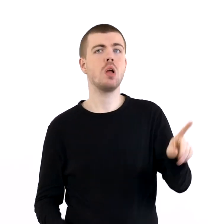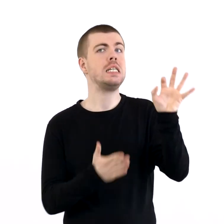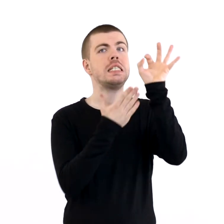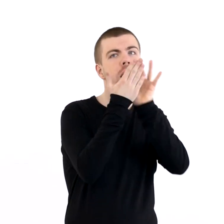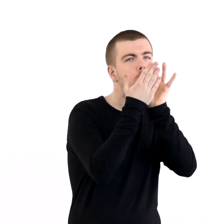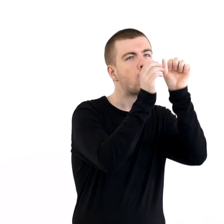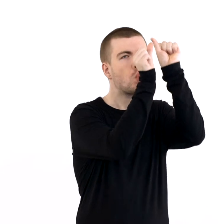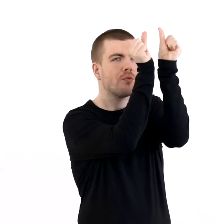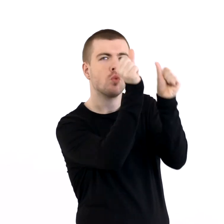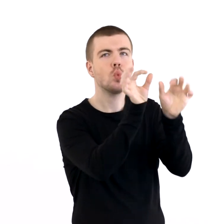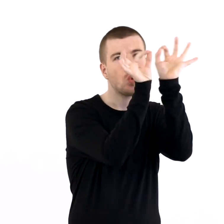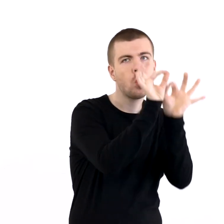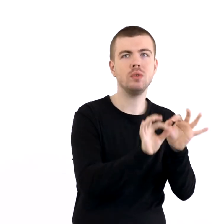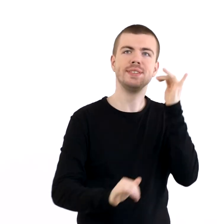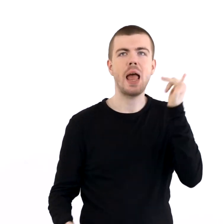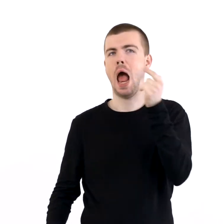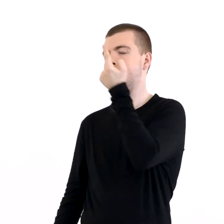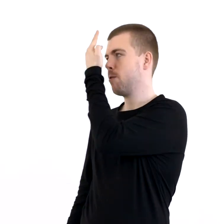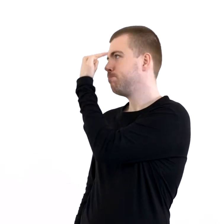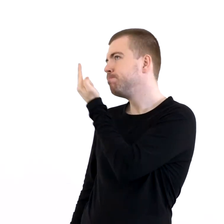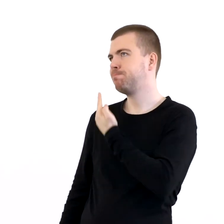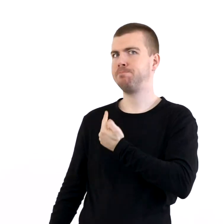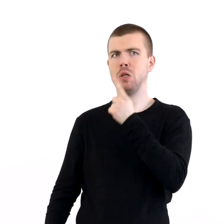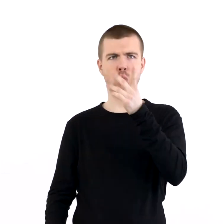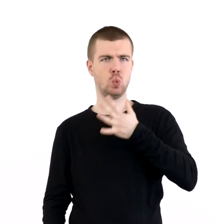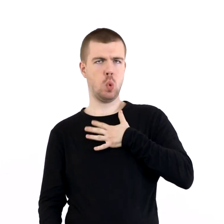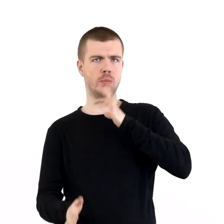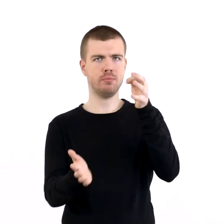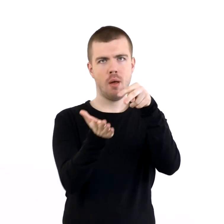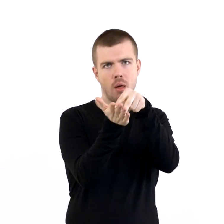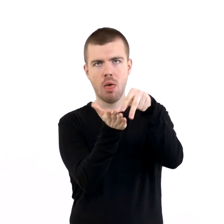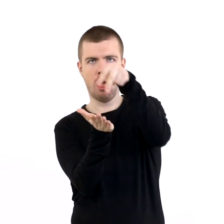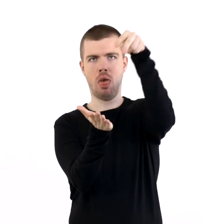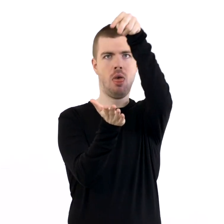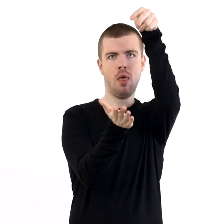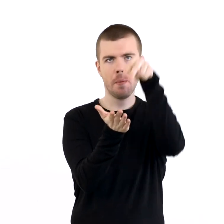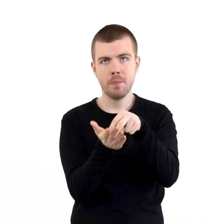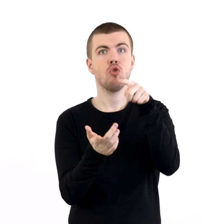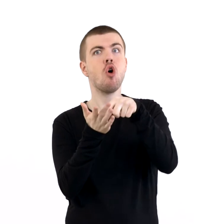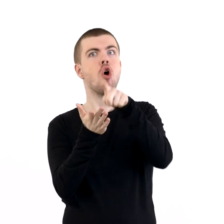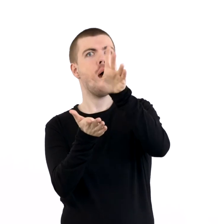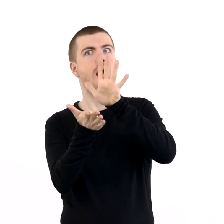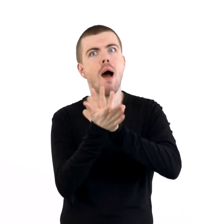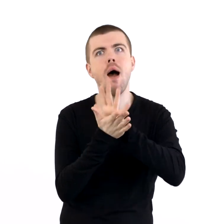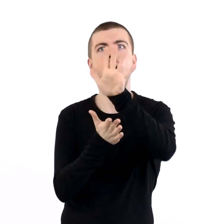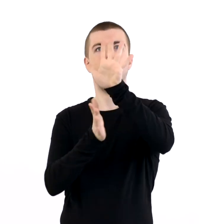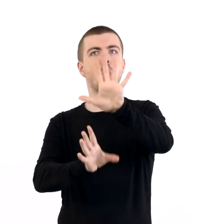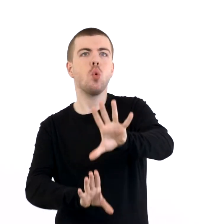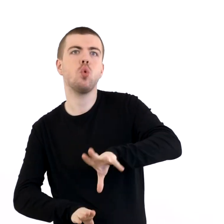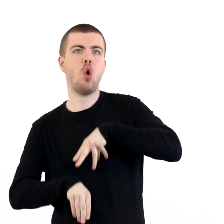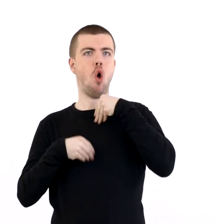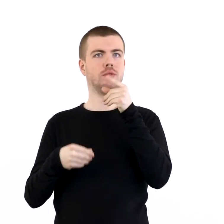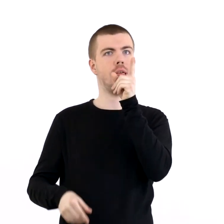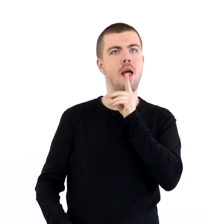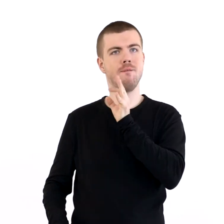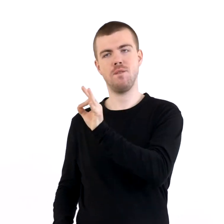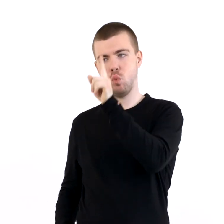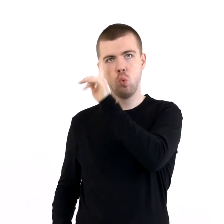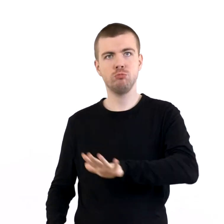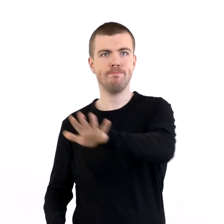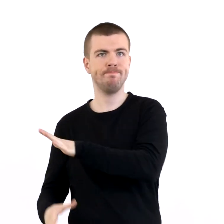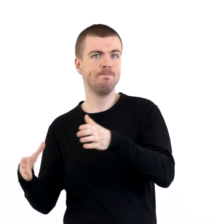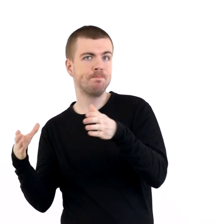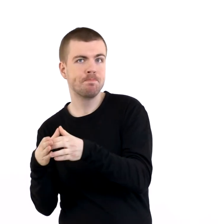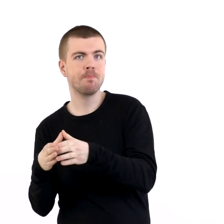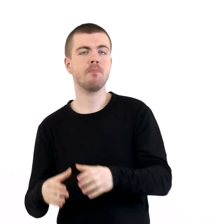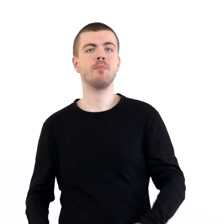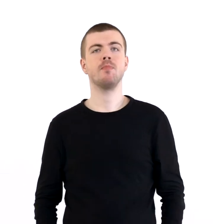Figury ukazane są zwykle w profilu i sprawiają wrażenie unoszących się w powietrzu, co jest charakterystyczne dla zjawiska szamanizmu.